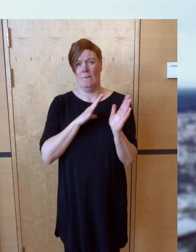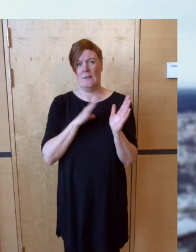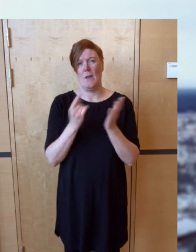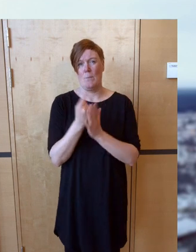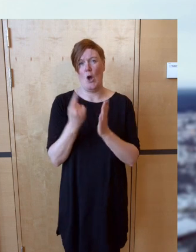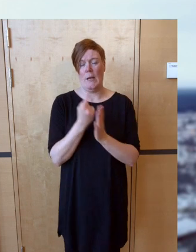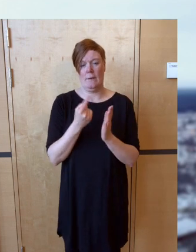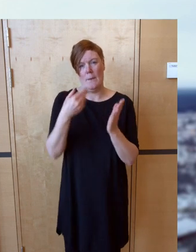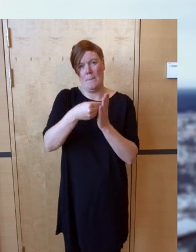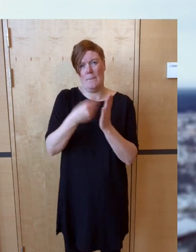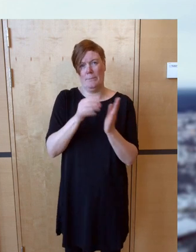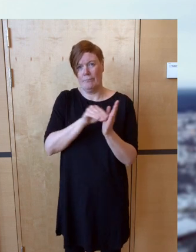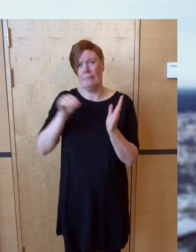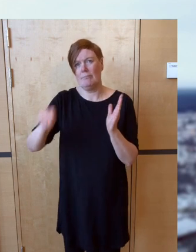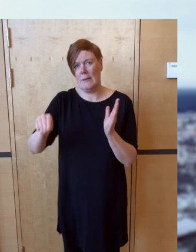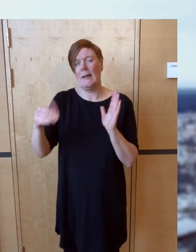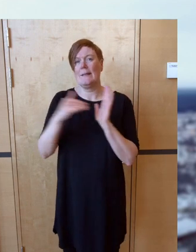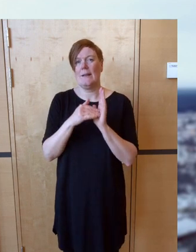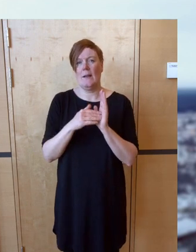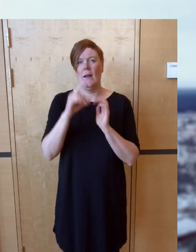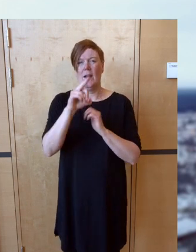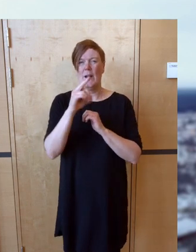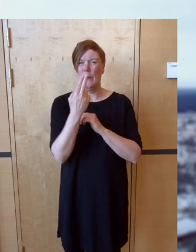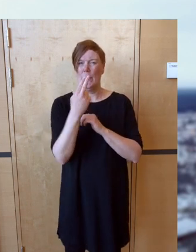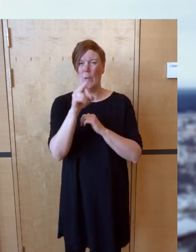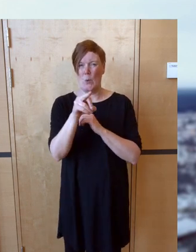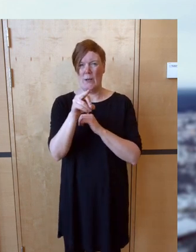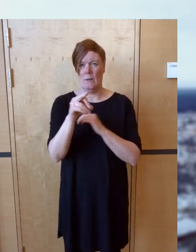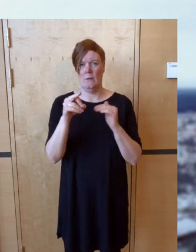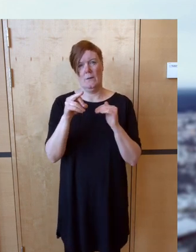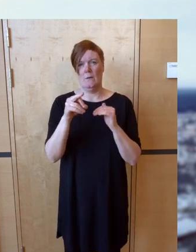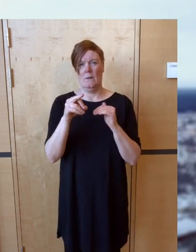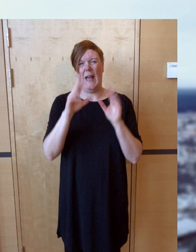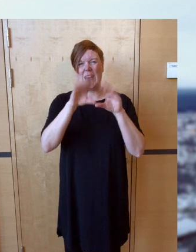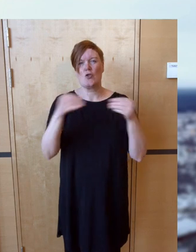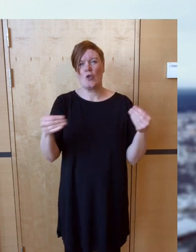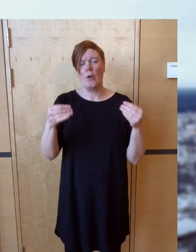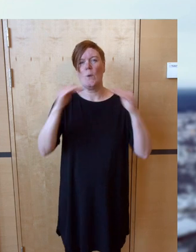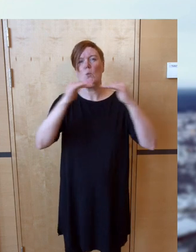Utjämnings reserven Rune Som om överskottet i kommunen överstiger 1 %